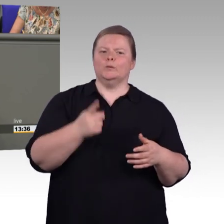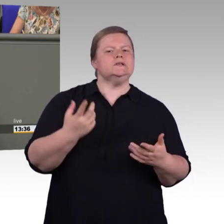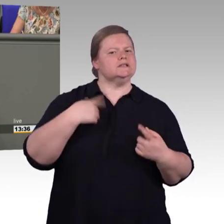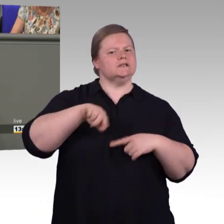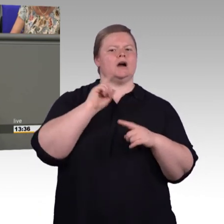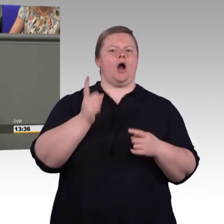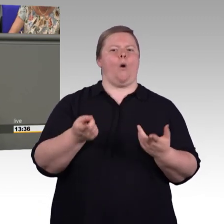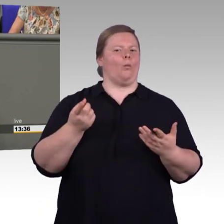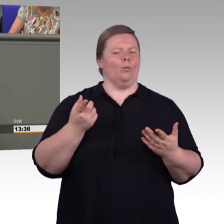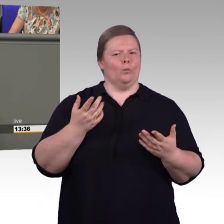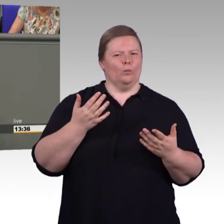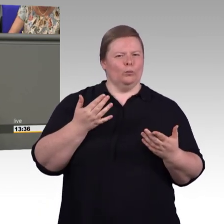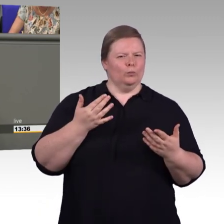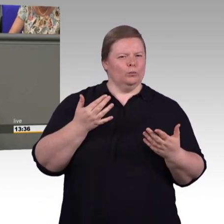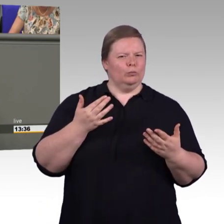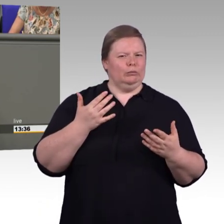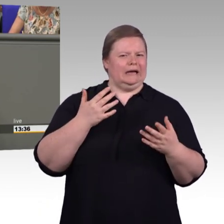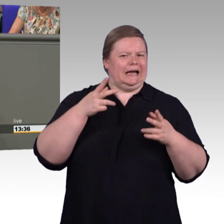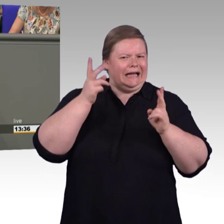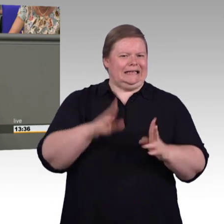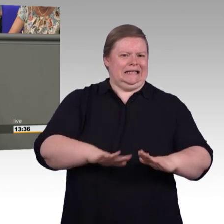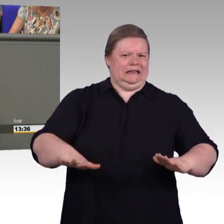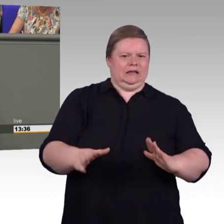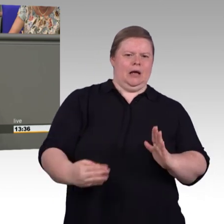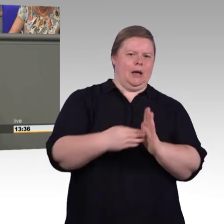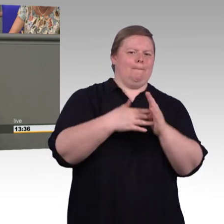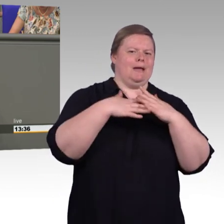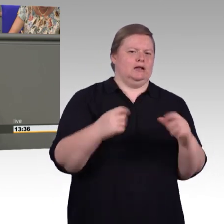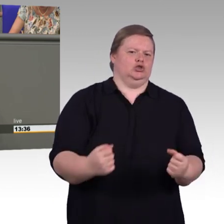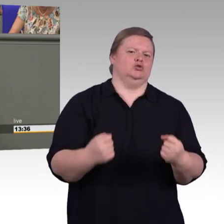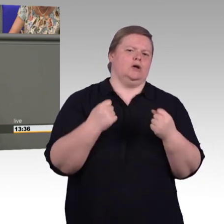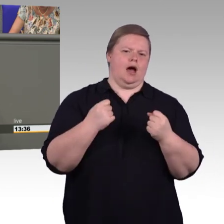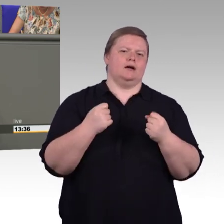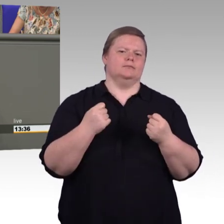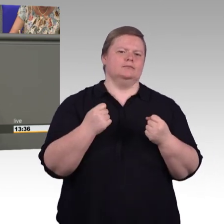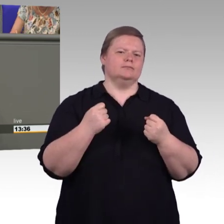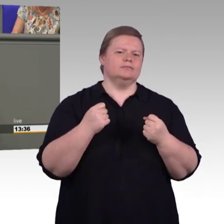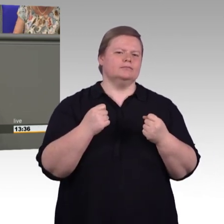und Frau Präsidentin, ich komme zum Schluss, der letzte Punkt, der mir besonders wichtig ist,